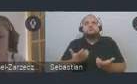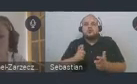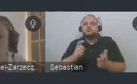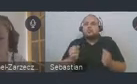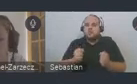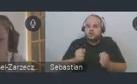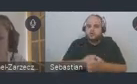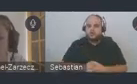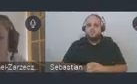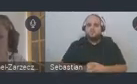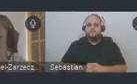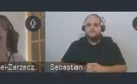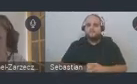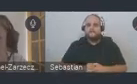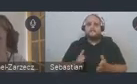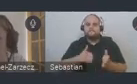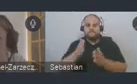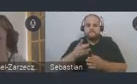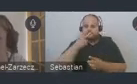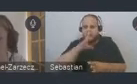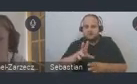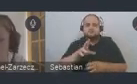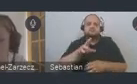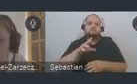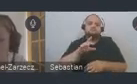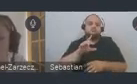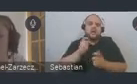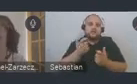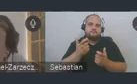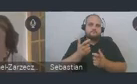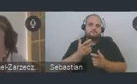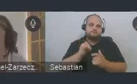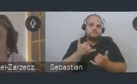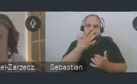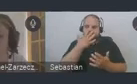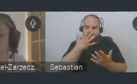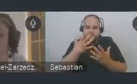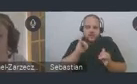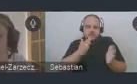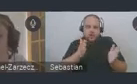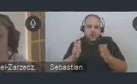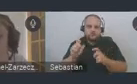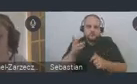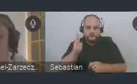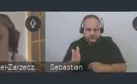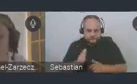Potem musimy przedstawić program i cele. Jeżeli to jest jeden warsztat, to trzeba krótko opowiedzieć,